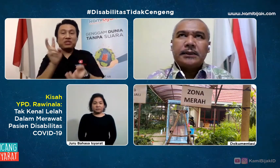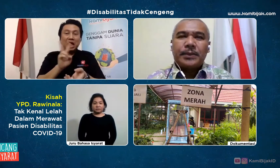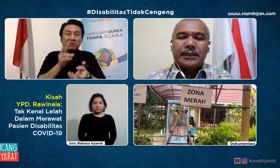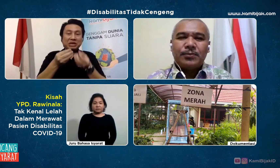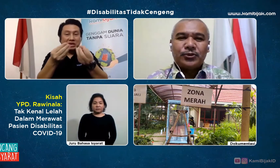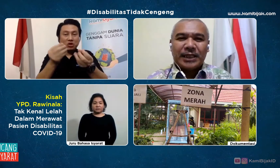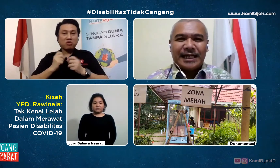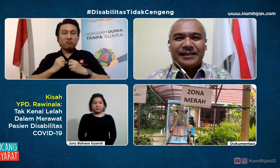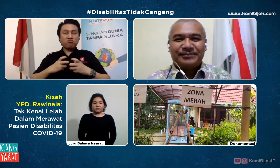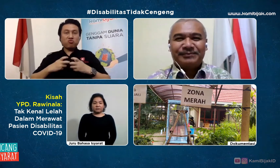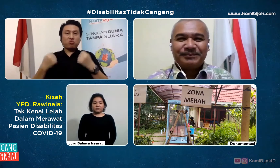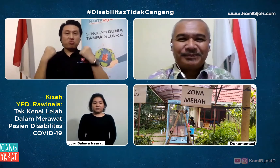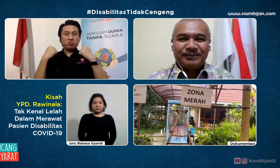Iya kita tidak boleh putus asa saat ini